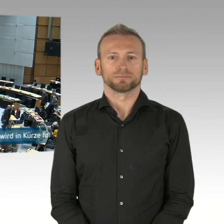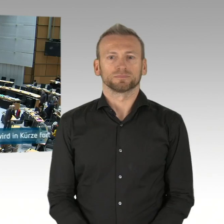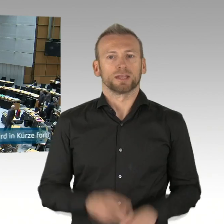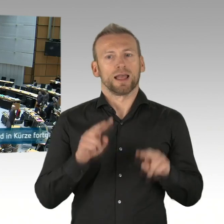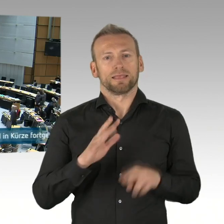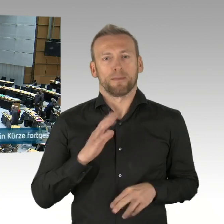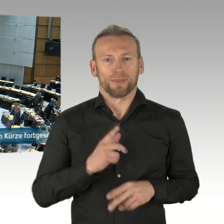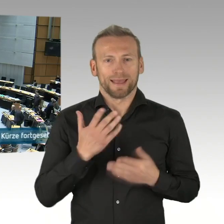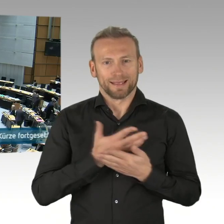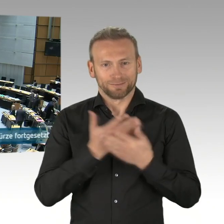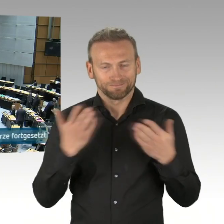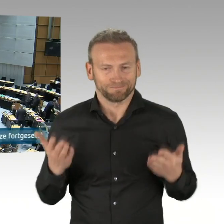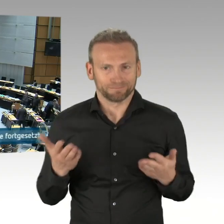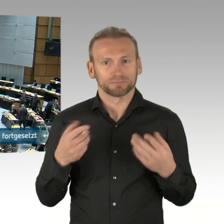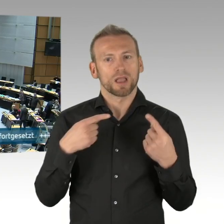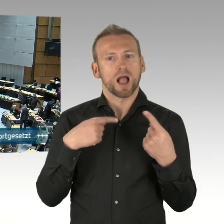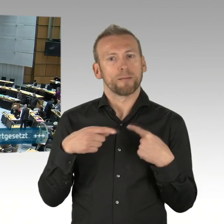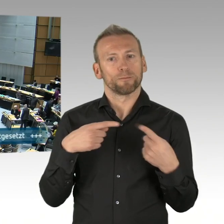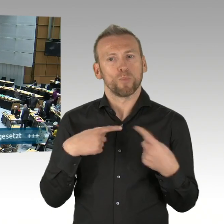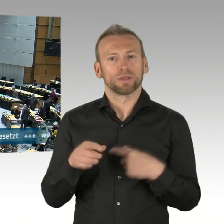Und ich würde gern das Ergebnis